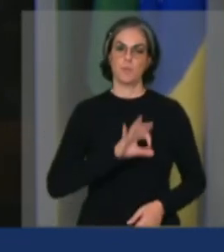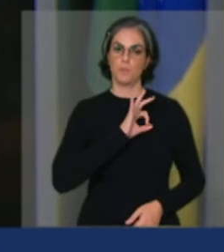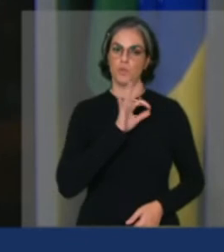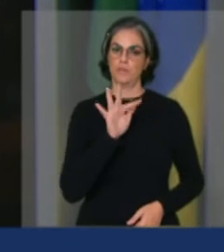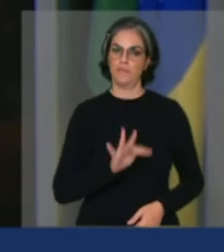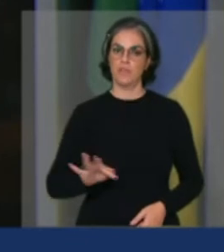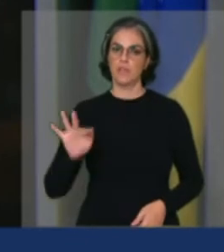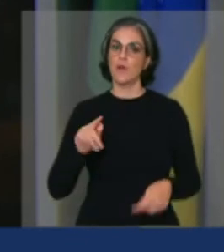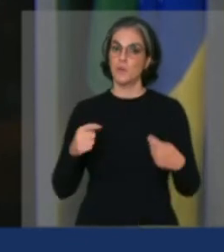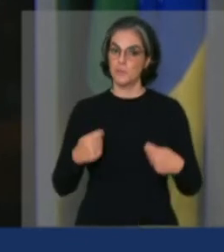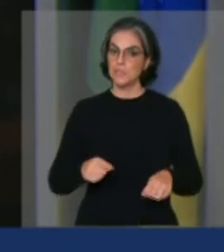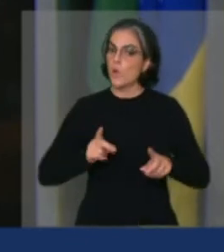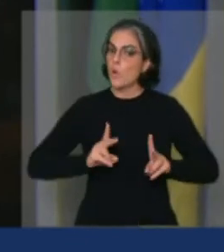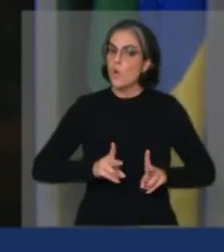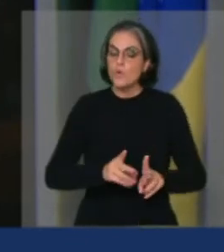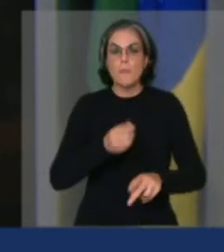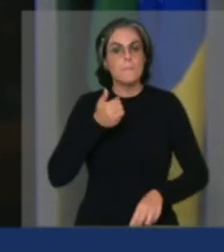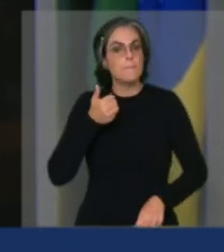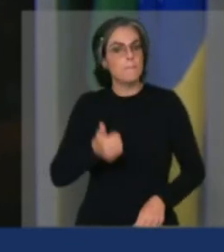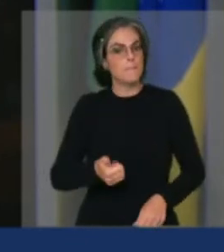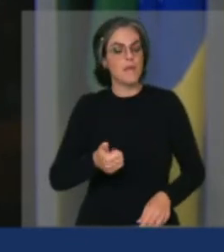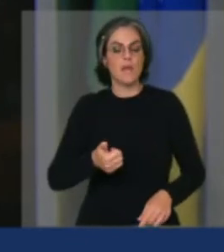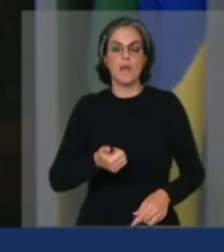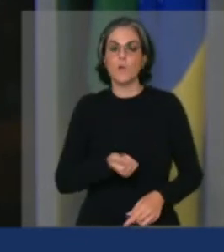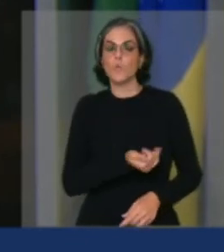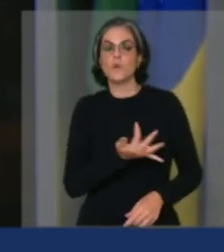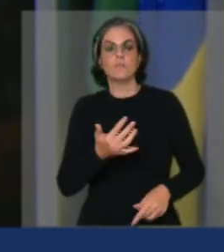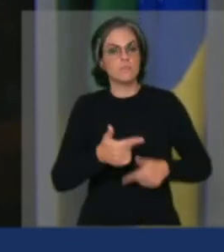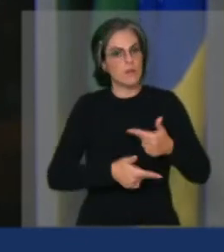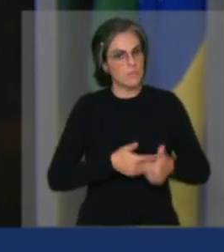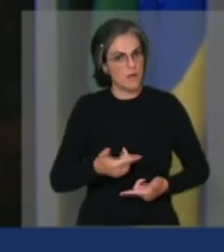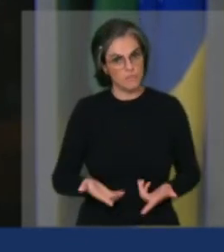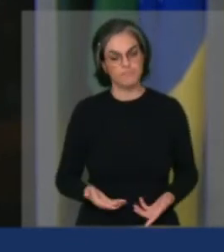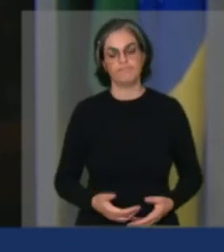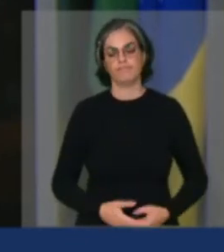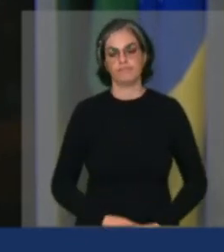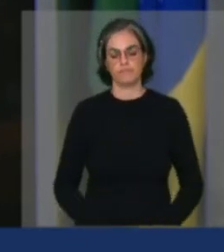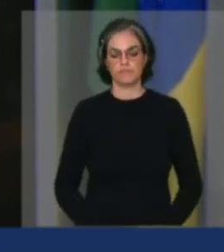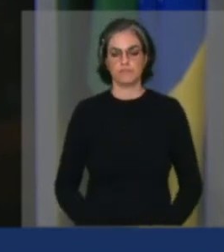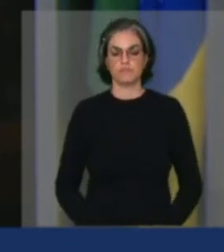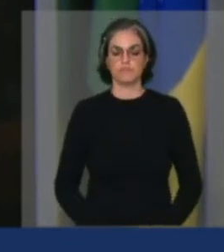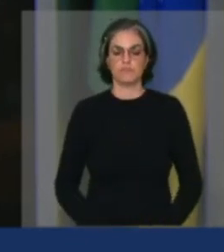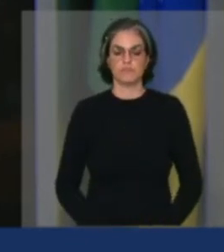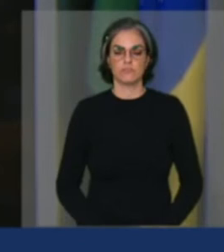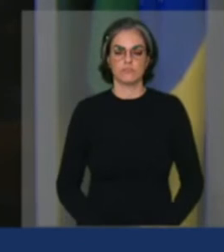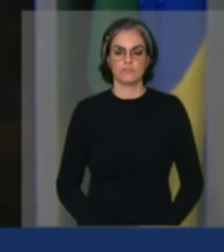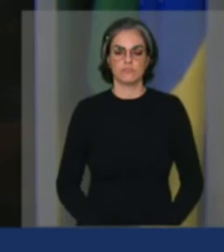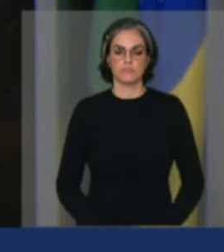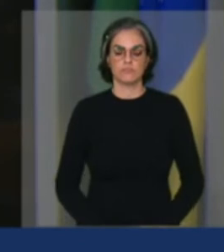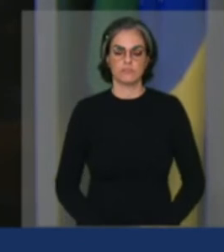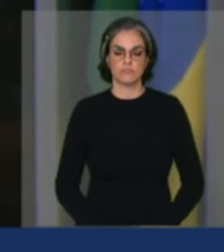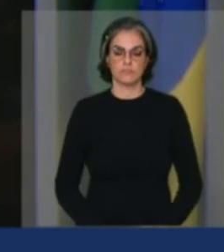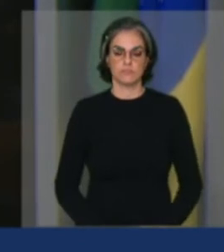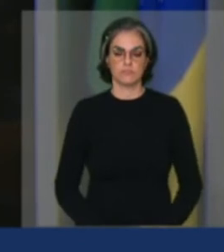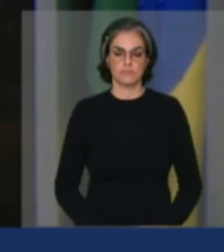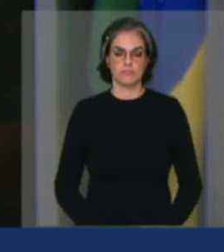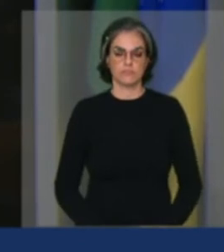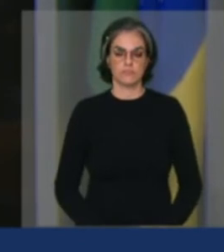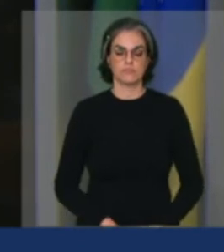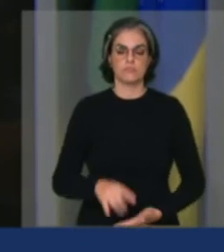INFORMATIVA E MUITO BEM REPRESENTADA. POR ISSO, SENHOR PRESIDENTE, QUE FIZ SIM, APRESENTEI UM INDICATIVO DE NÚMERO 958 DESTE ANO, ENDEREÇADO AO PRESIDENTE DA